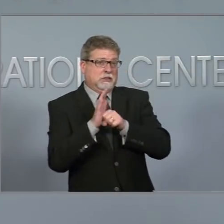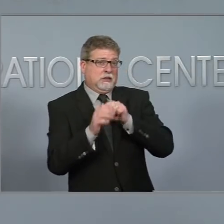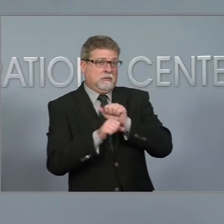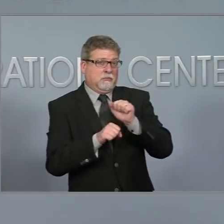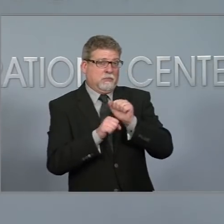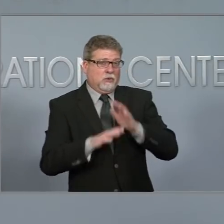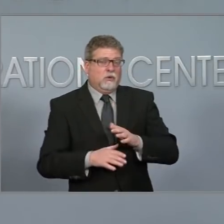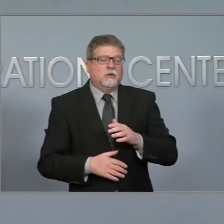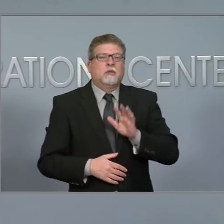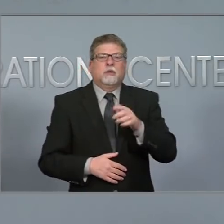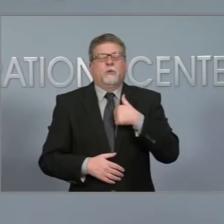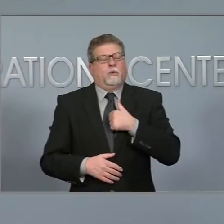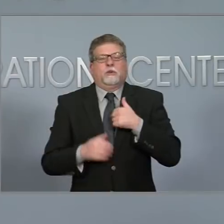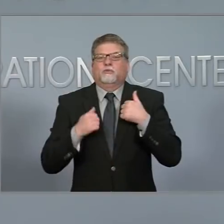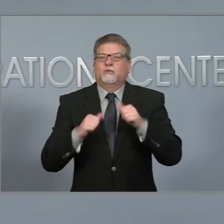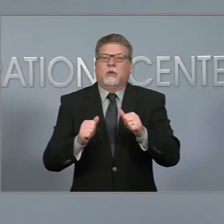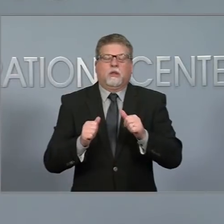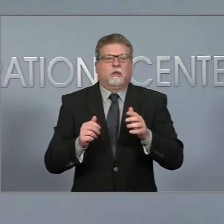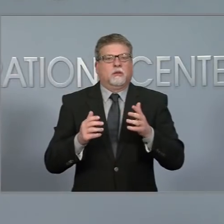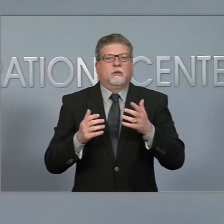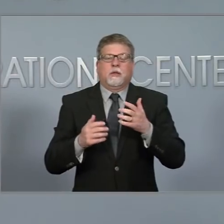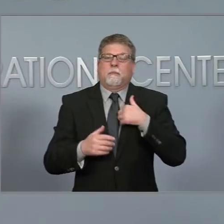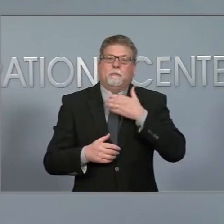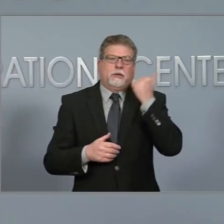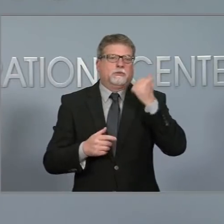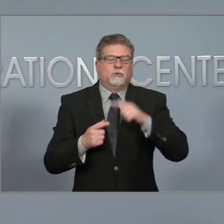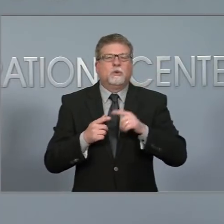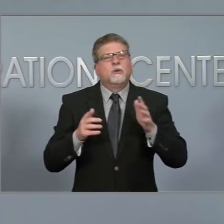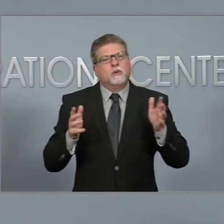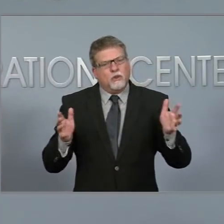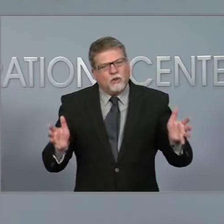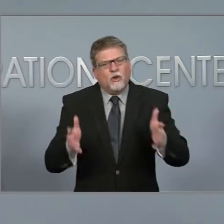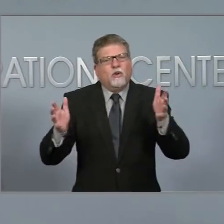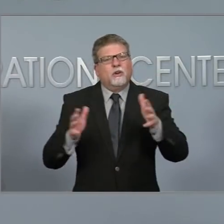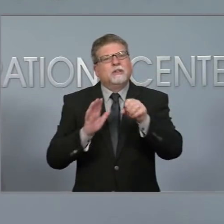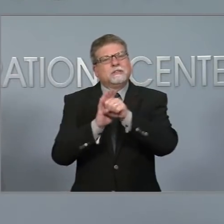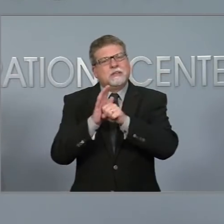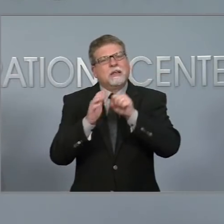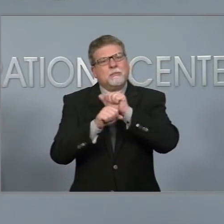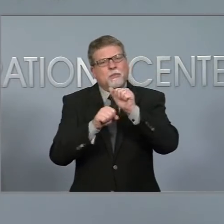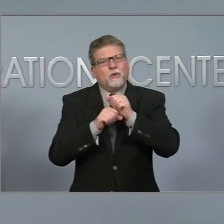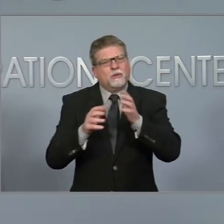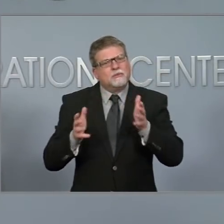Así que comencemos ahí. Y en segundo lugar. Estamos analizando.